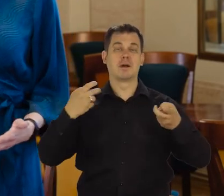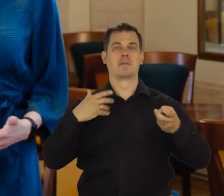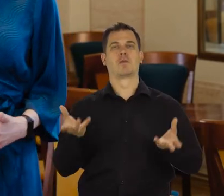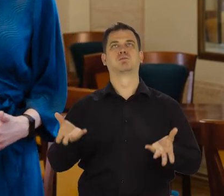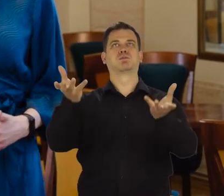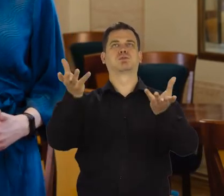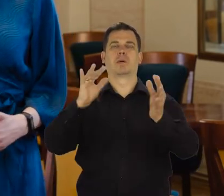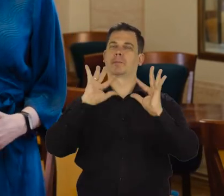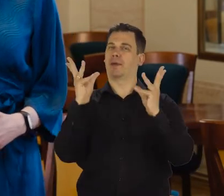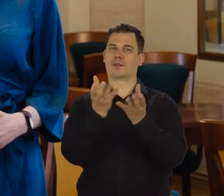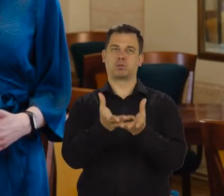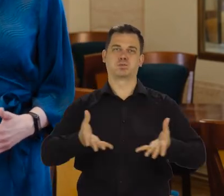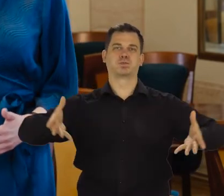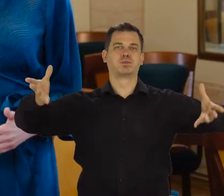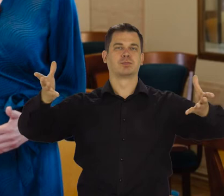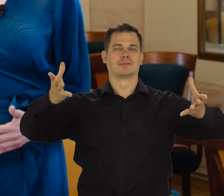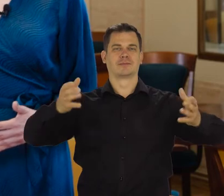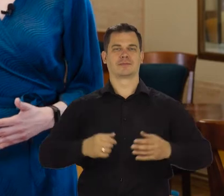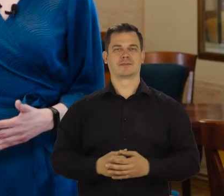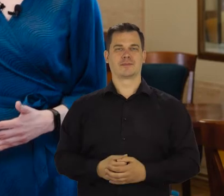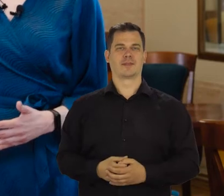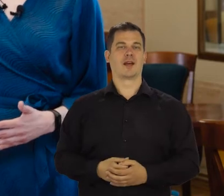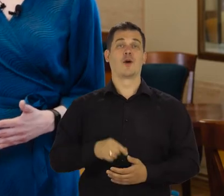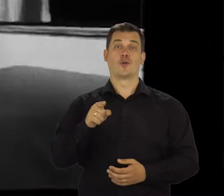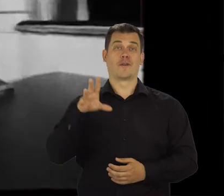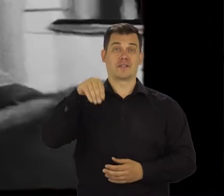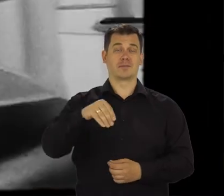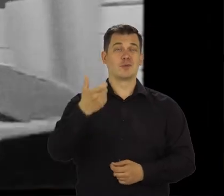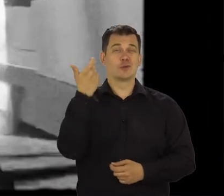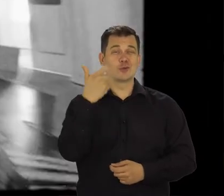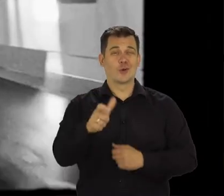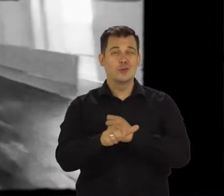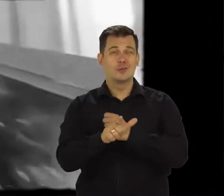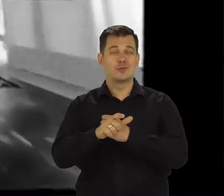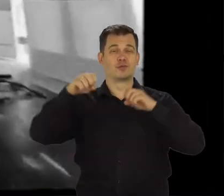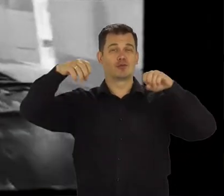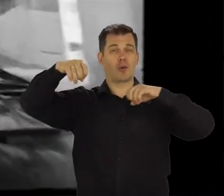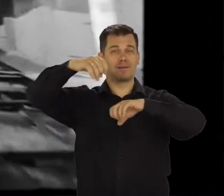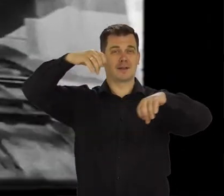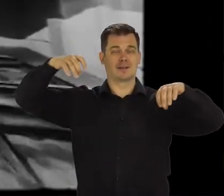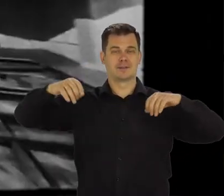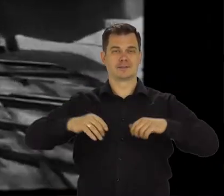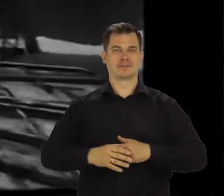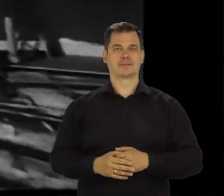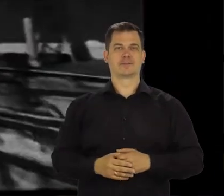i zawieszono tam piękny, kulisty żyrandol, w którym mieści się ponad 170 żarówek.